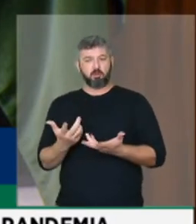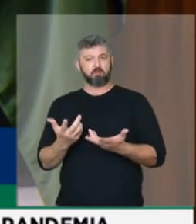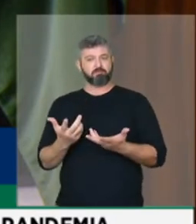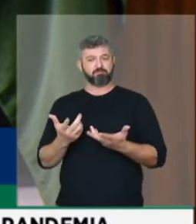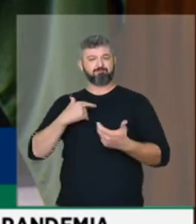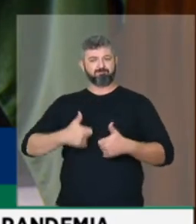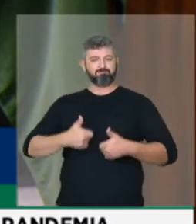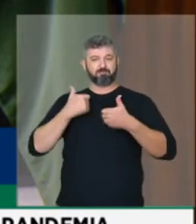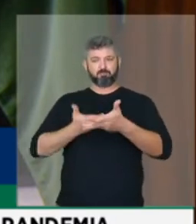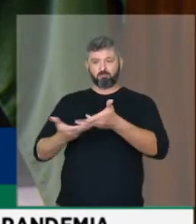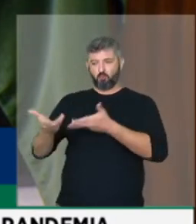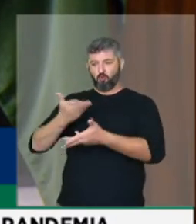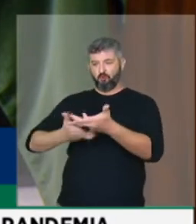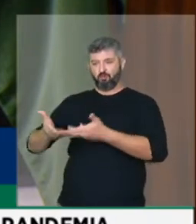TIVEMOS A HONRA DE CONVIVER. A MINHA QUERIDA LÍDER PERPÉ